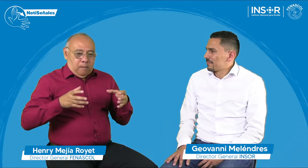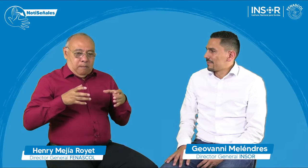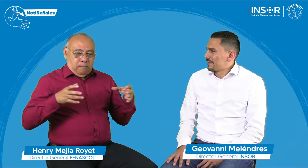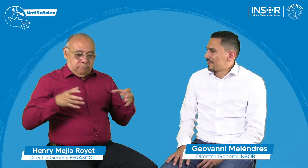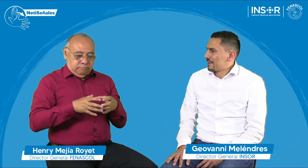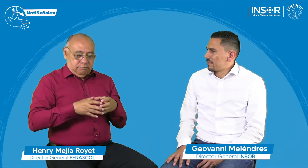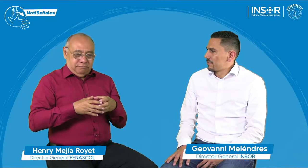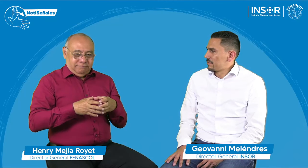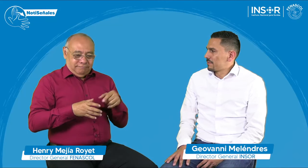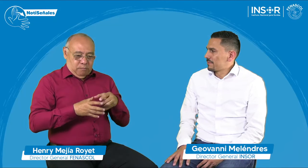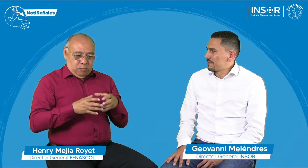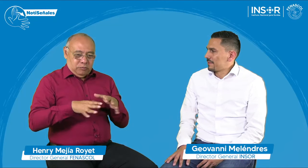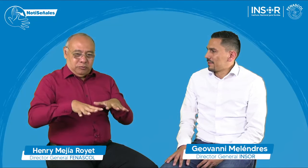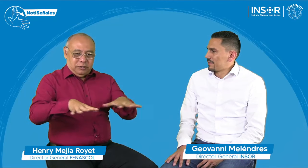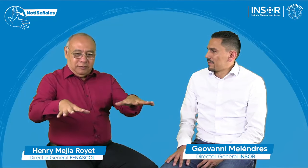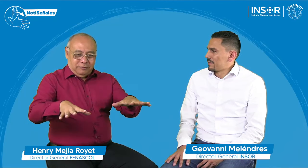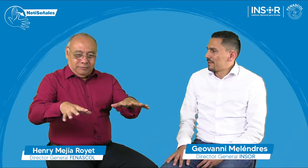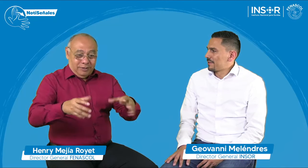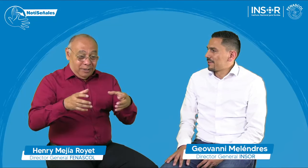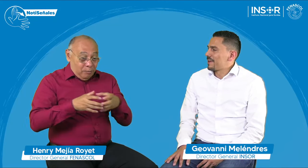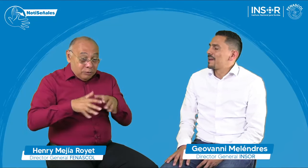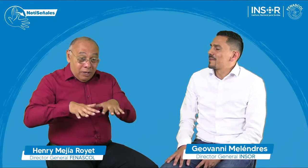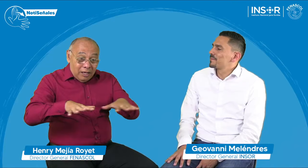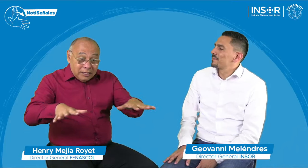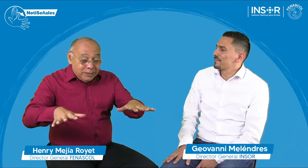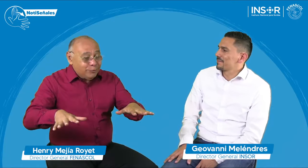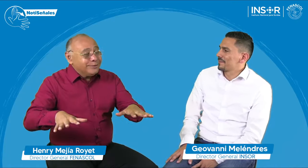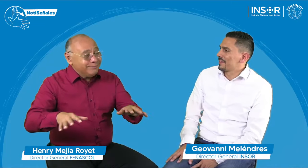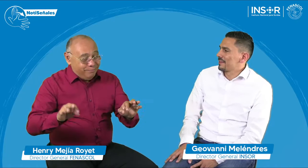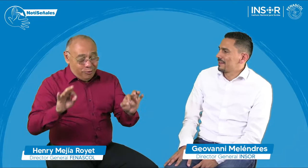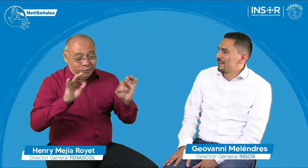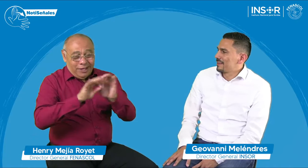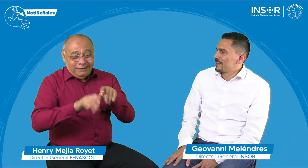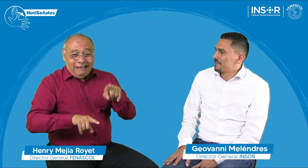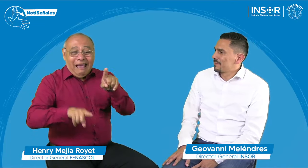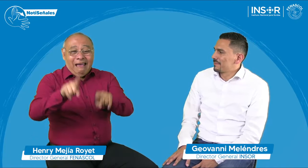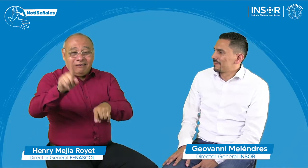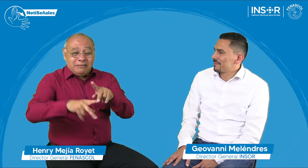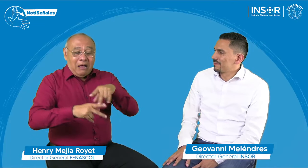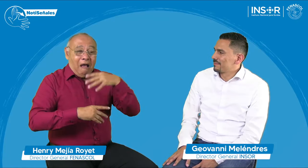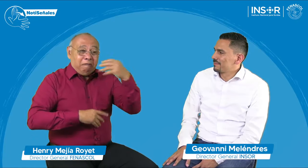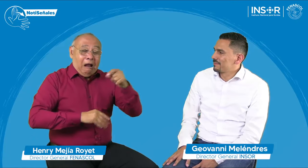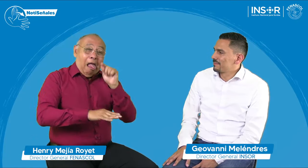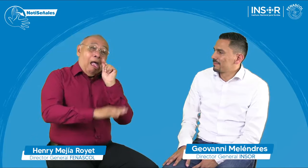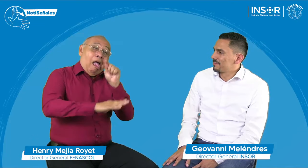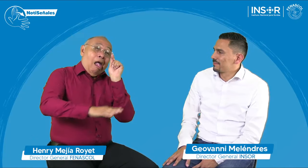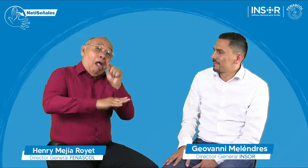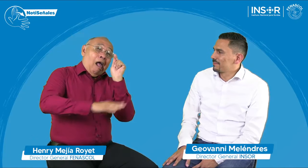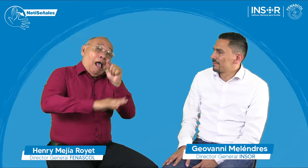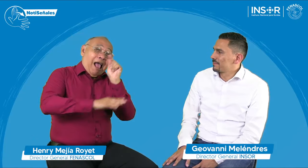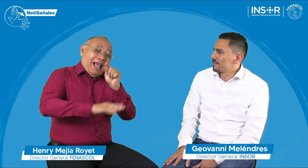estar apegados ¿No? La experiencia que da esta clase